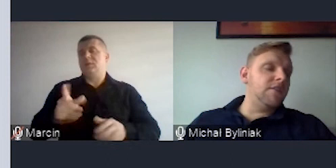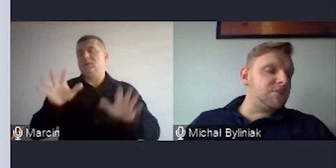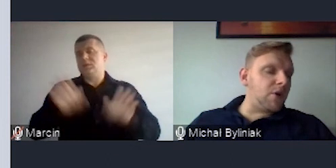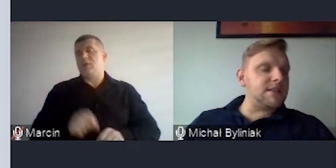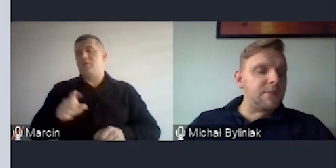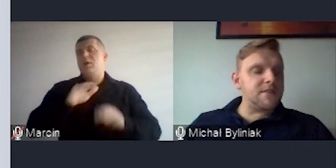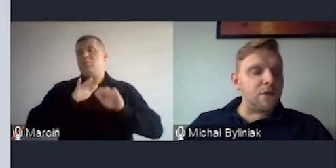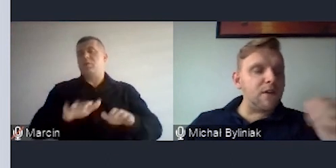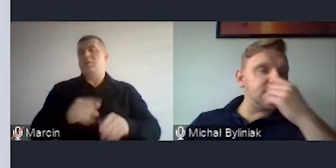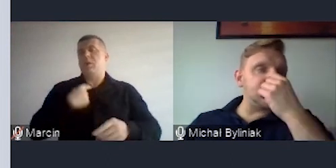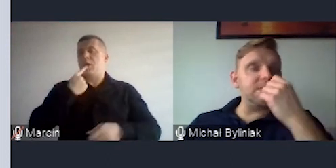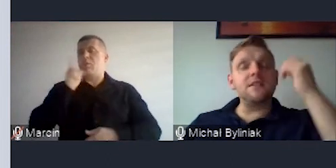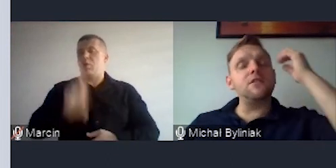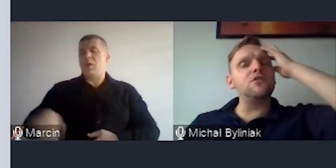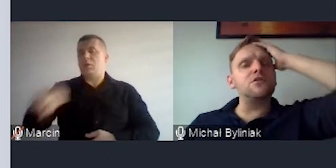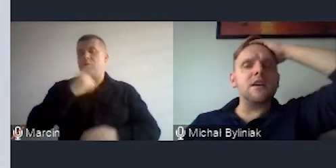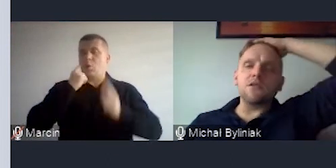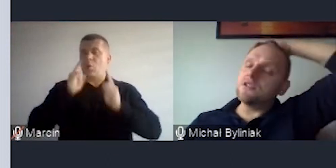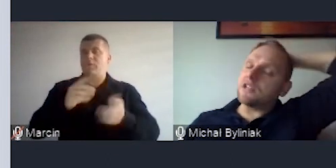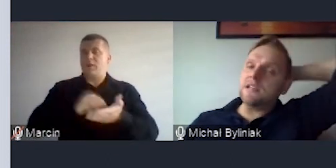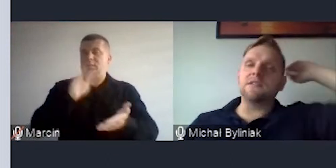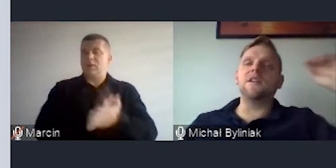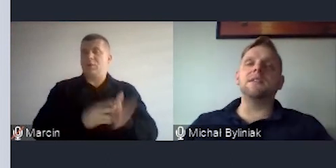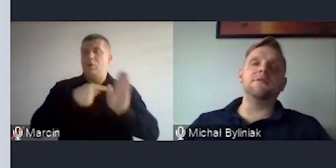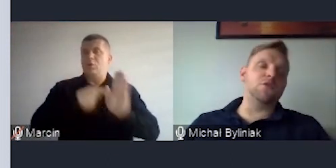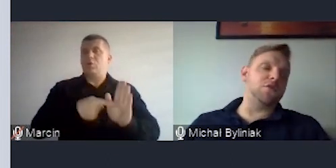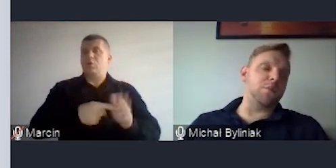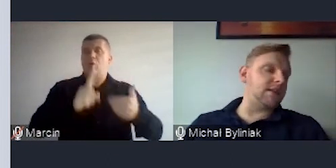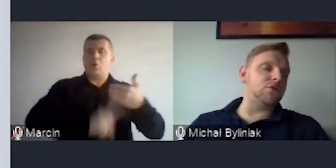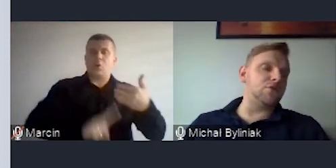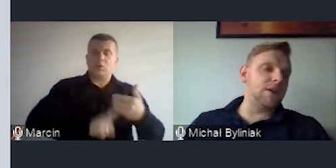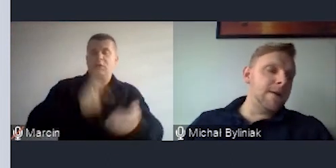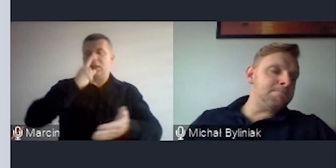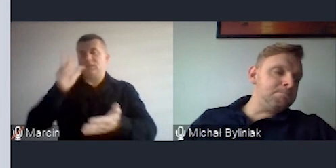Więc polecam Państwa uwadze zapisy dotyczące rozliczania i zatwierdzania wniosków o płatność.